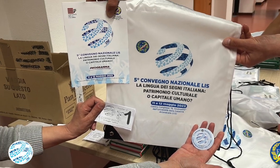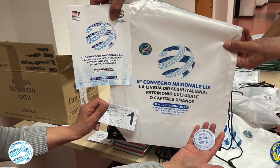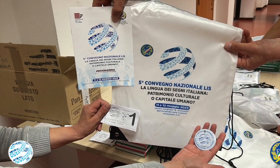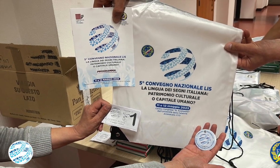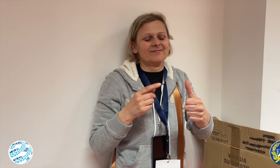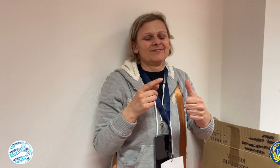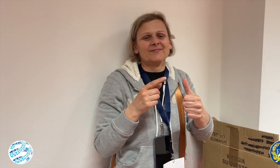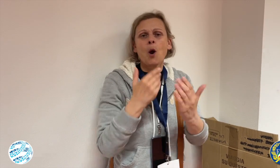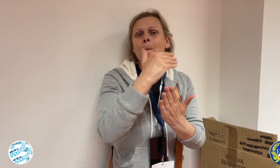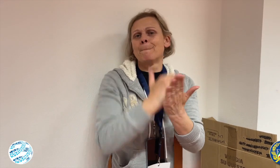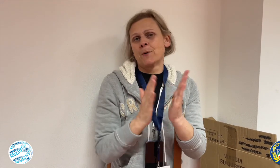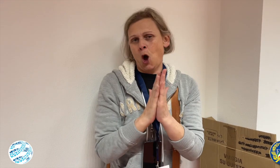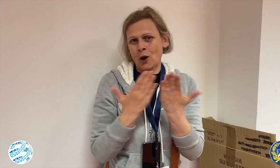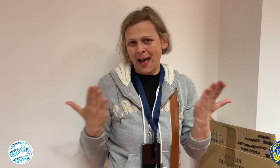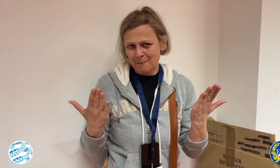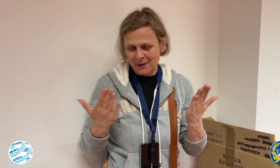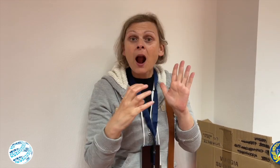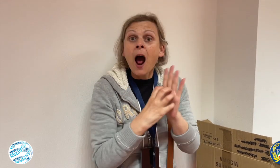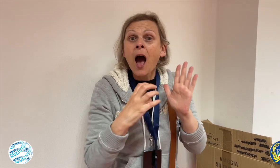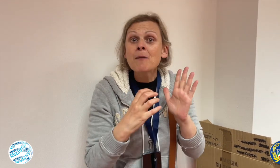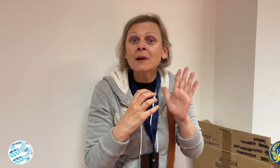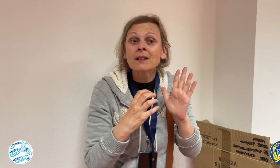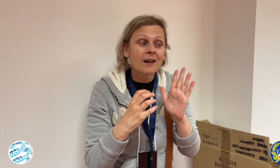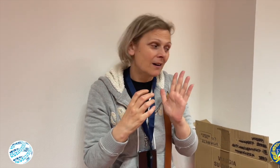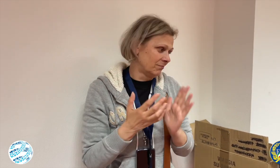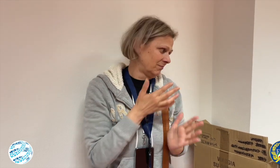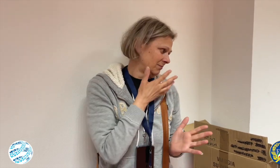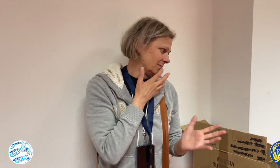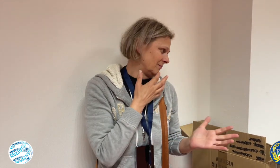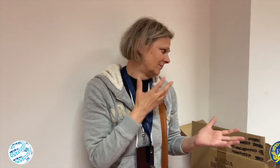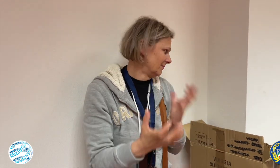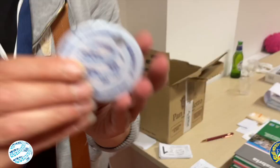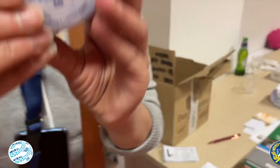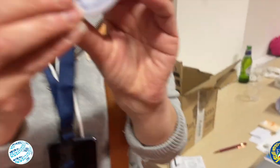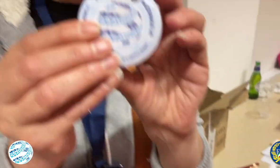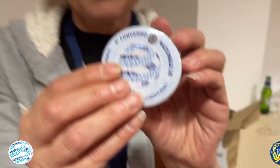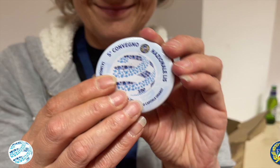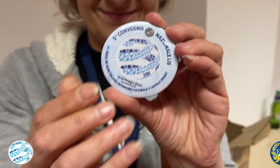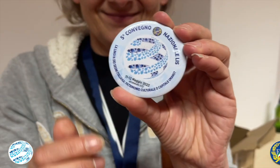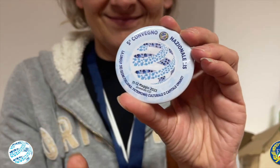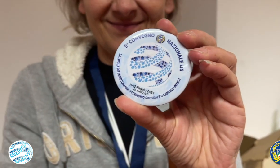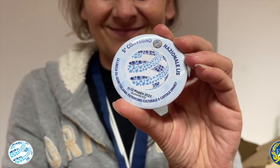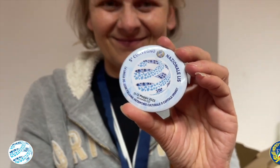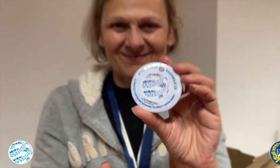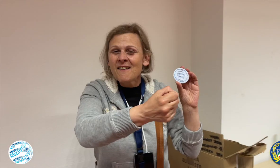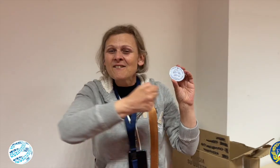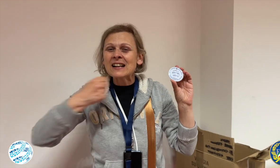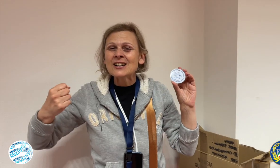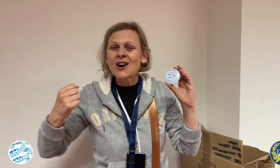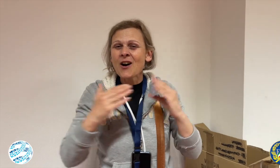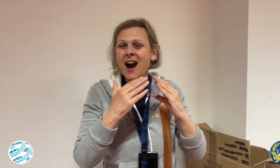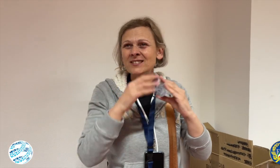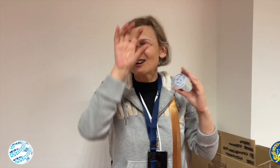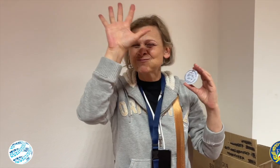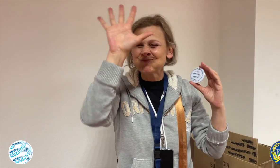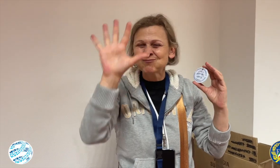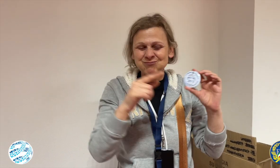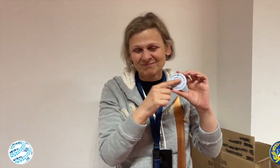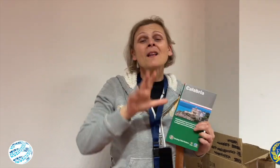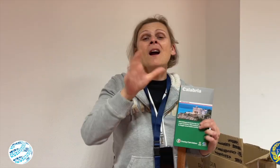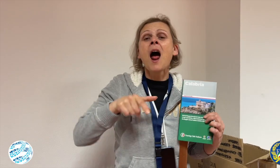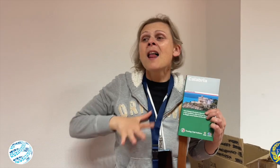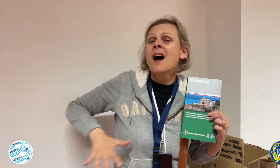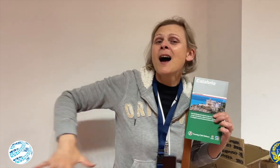All’interno della sacca ci sono il programma, una bellissima calamita che potrete attaccare sul frigorifero delle vostre case,